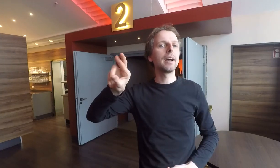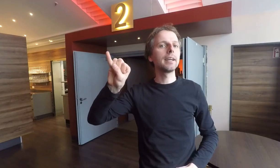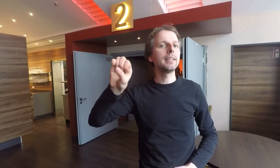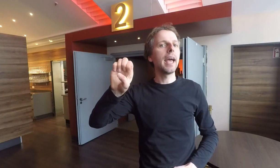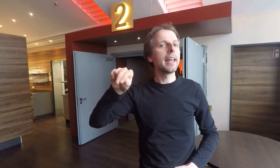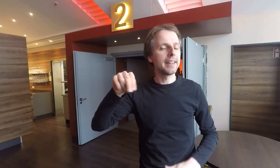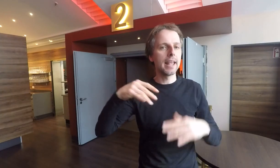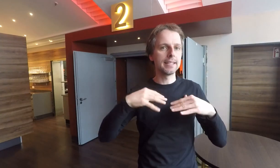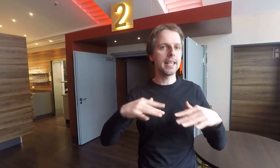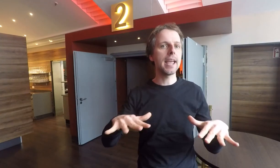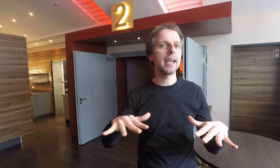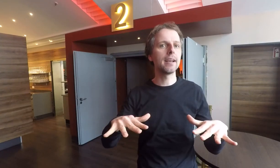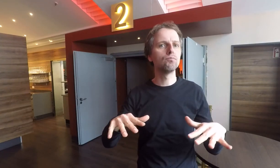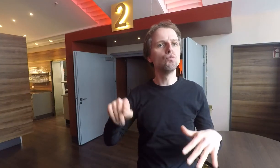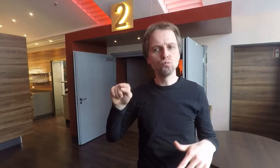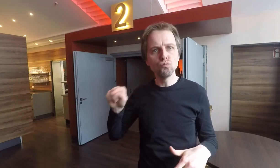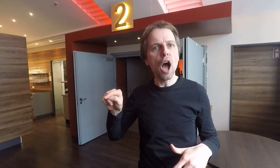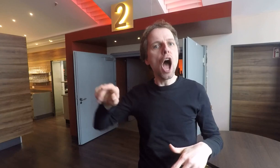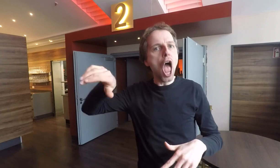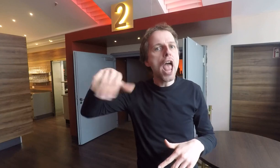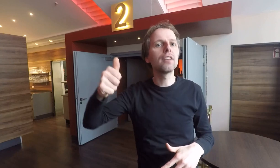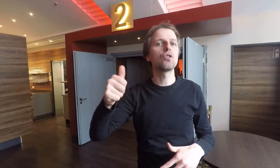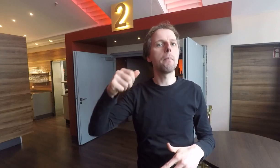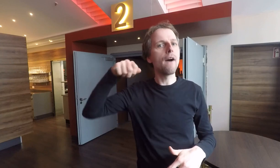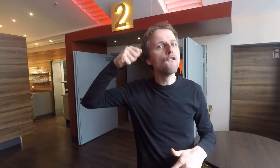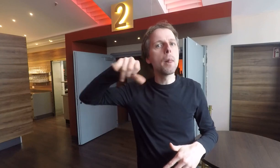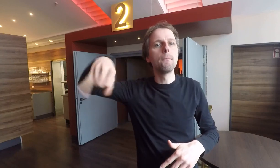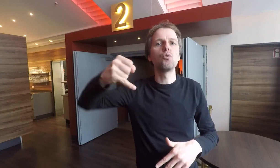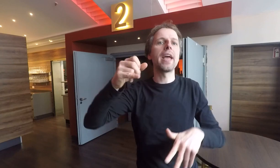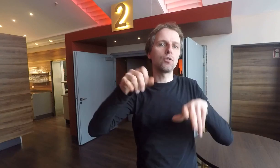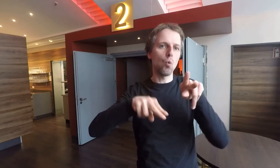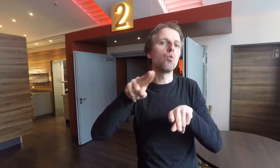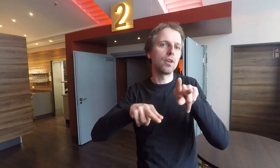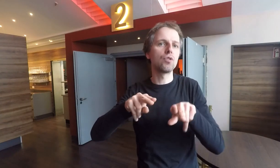im Kloster Mariensee. Dort gab es das erste Mal ein Filmprojekt